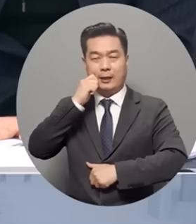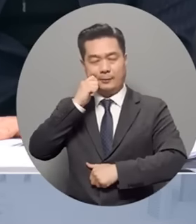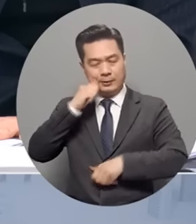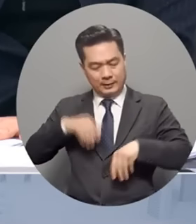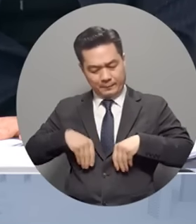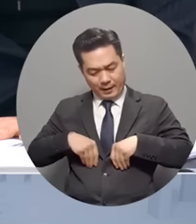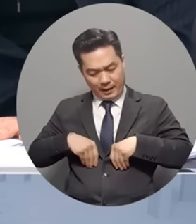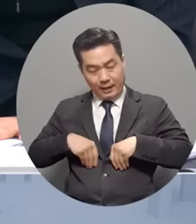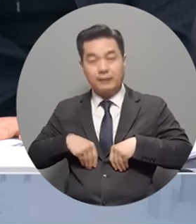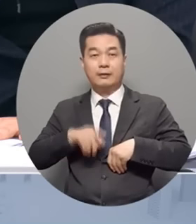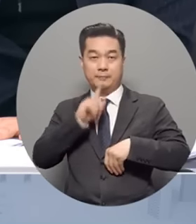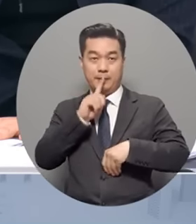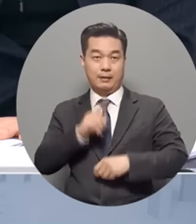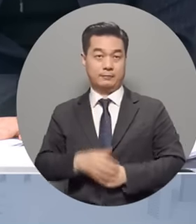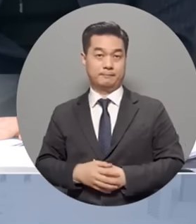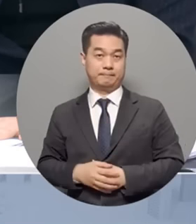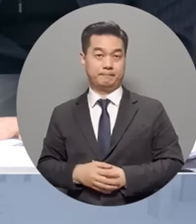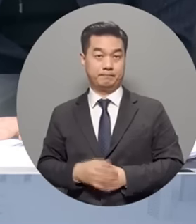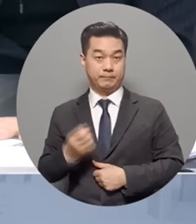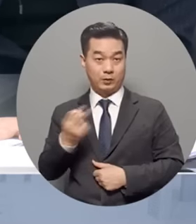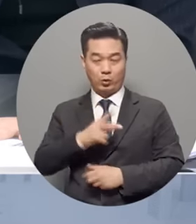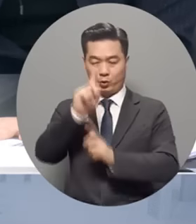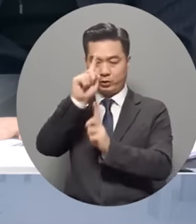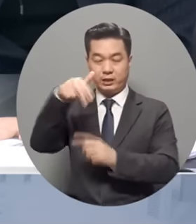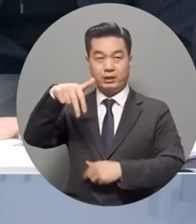못하고 있다는 해석도 있습니다.